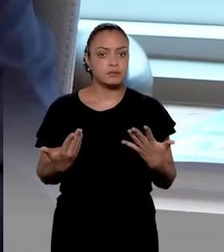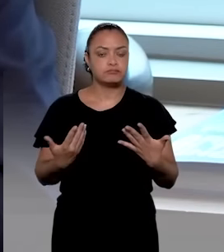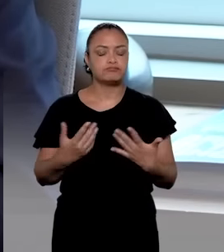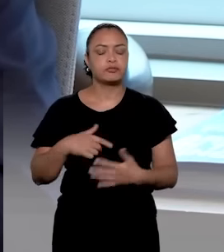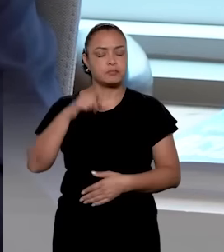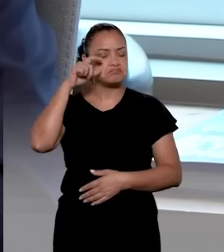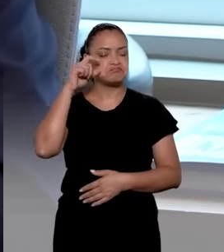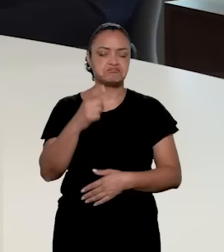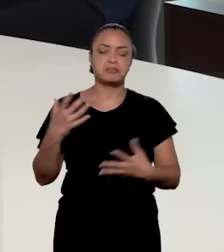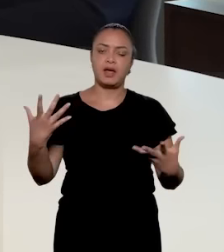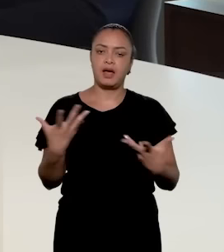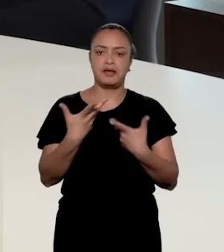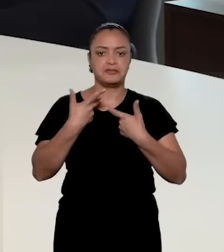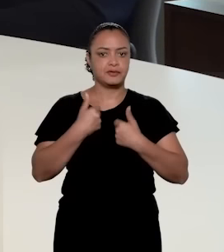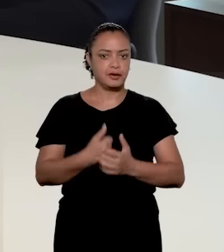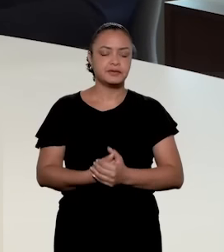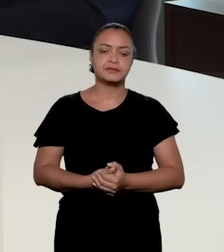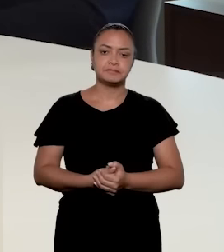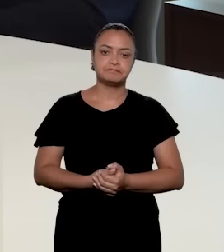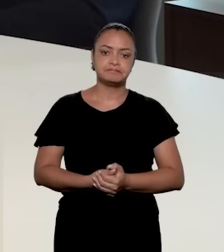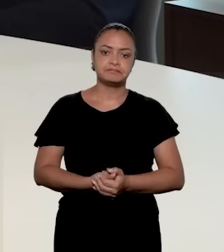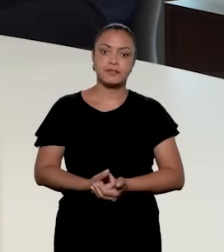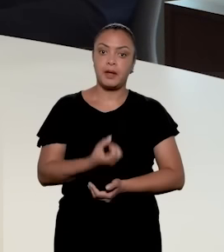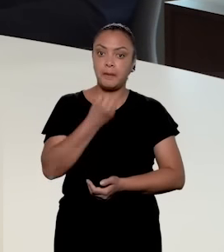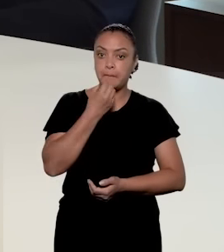Então, realmente foi uma coisa extraordinária a Integração Pecuária Floresta.